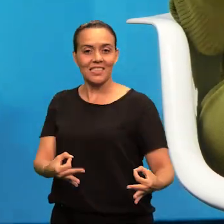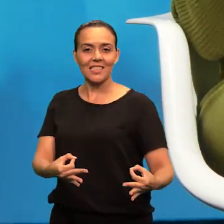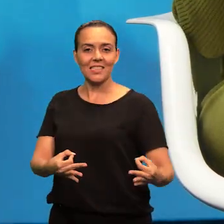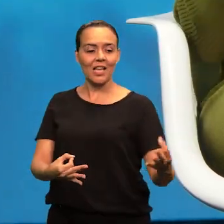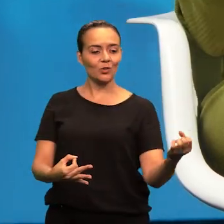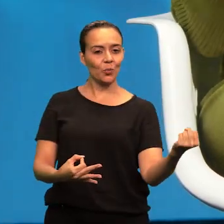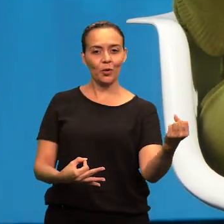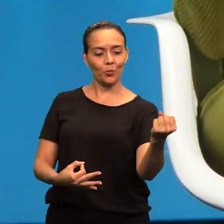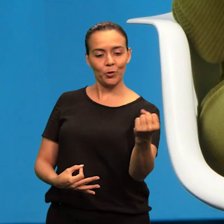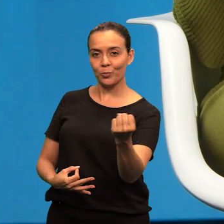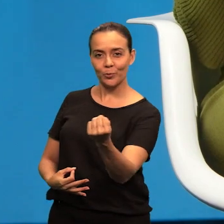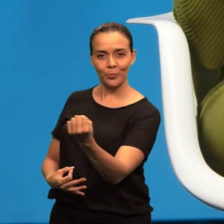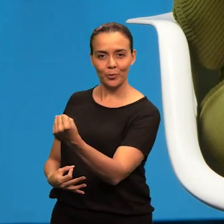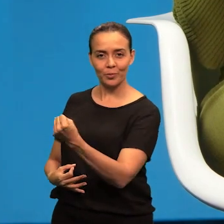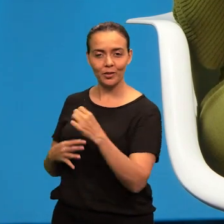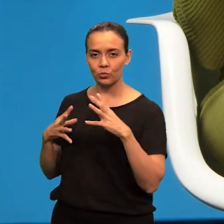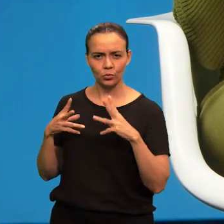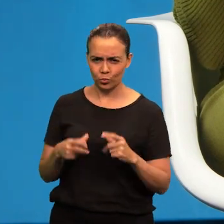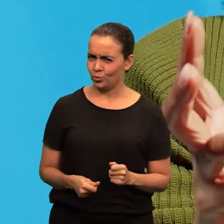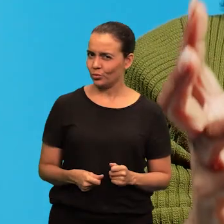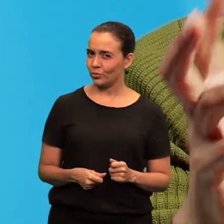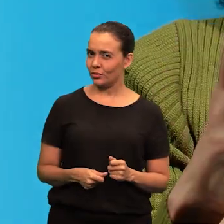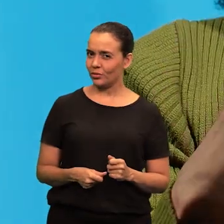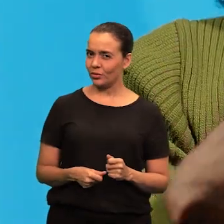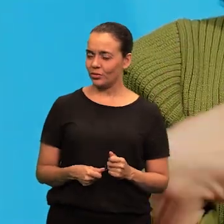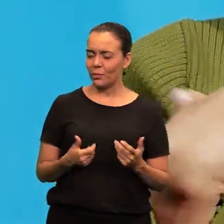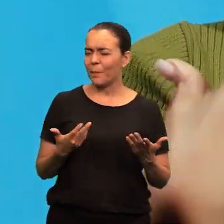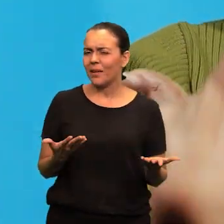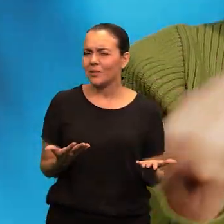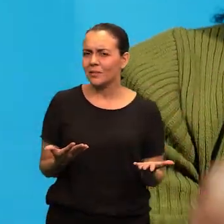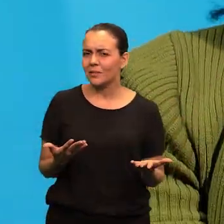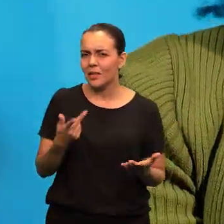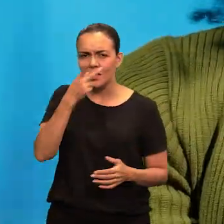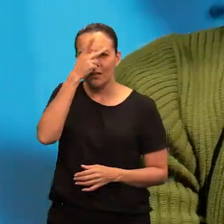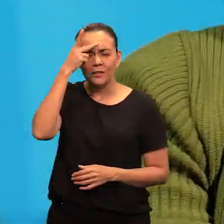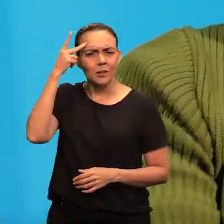é o ideal do eu é branco para todo mundo. Assim como as pessoas negras